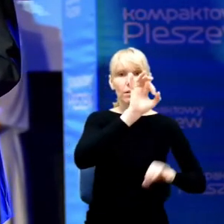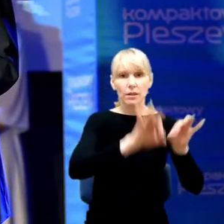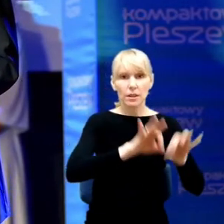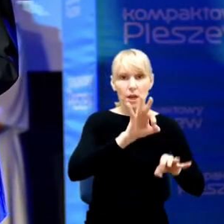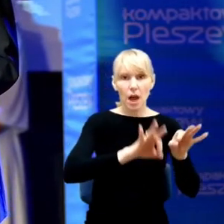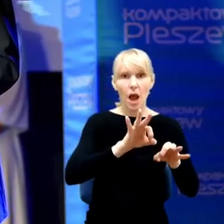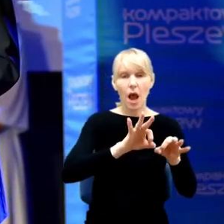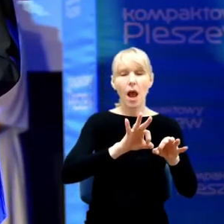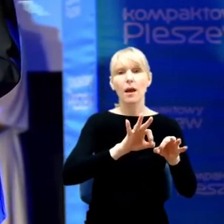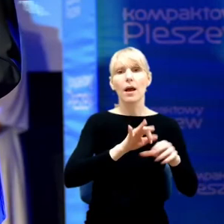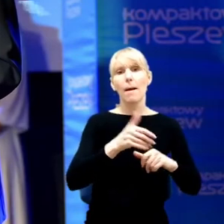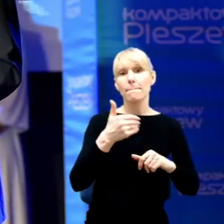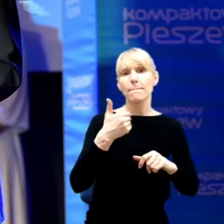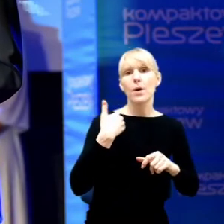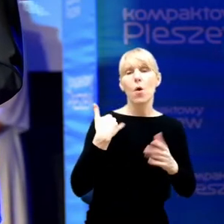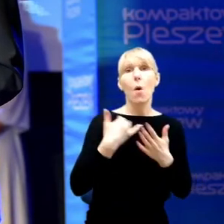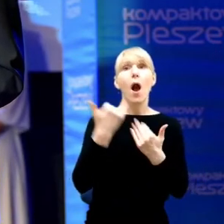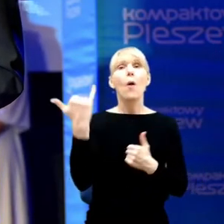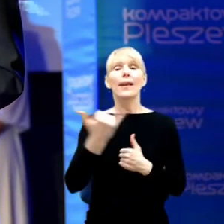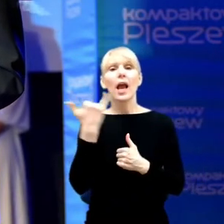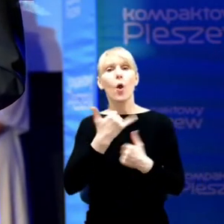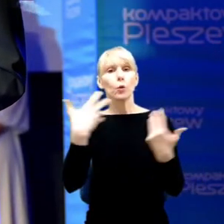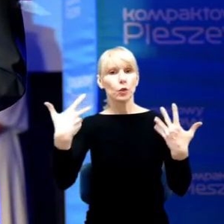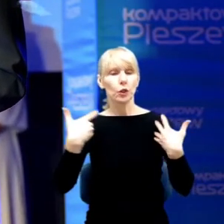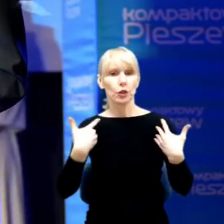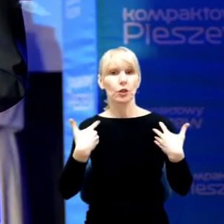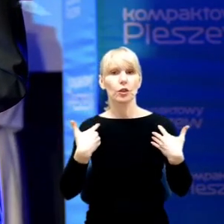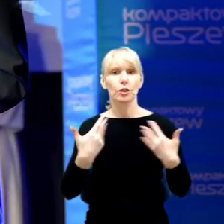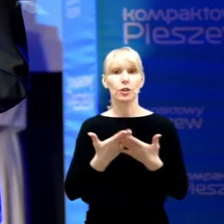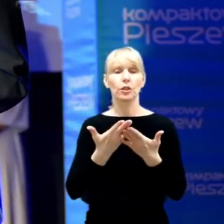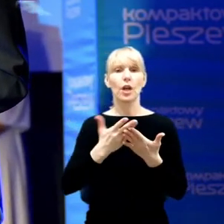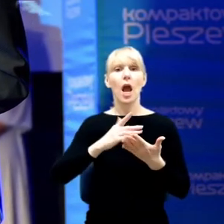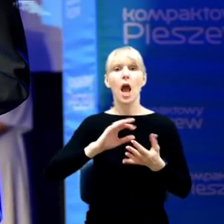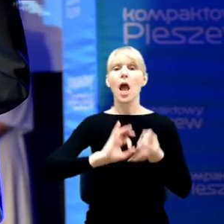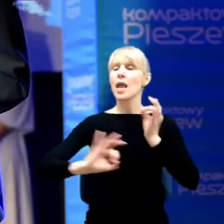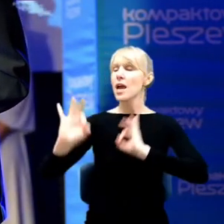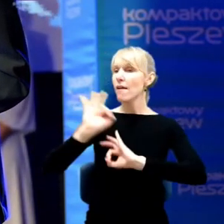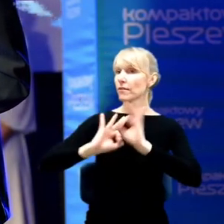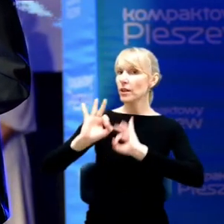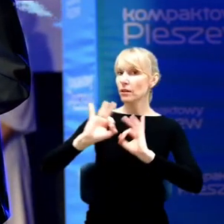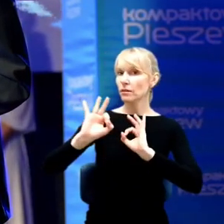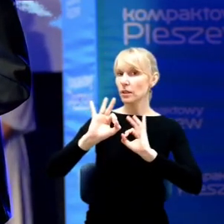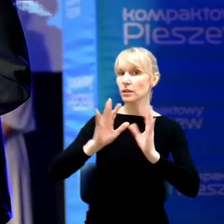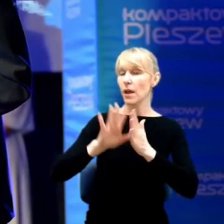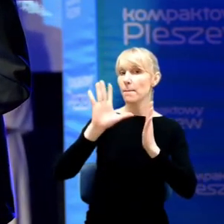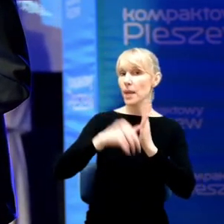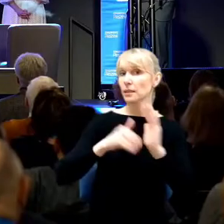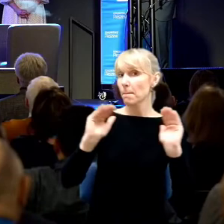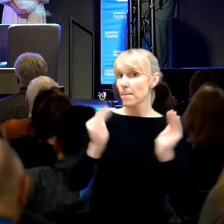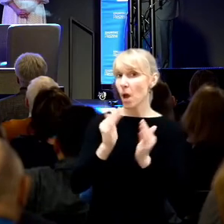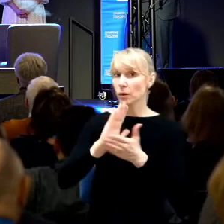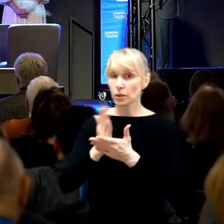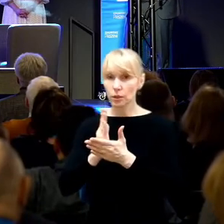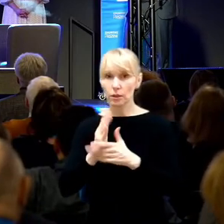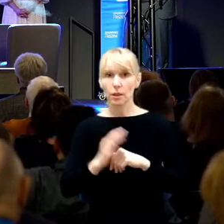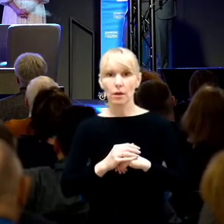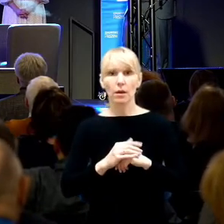jakości życia i rewitalizacji w małych i średnich miastach. Przyjechaliśmy, proszę Państwa, z ponad 40 miast.